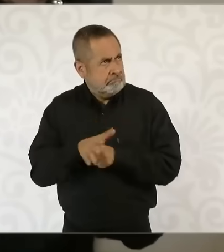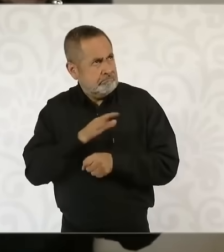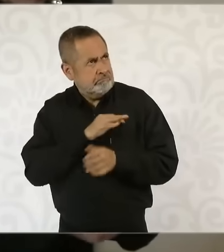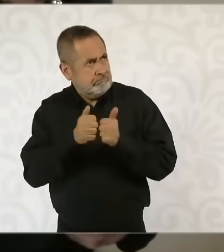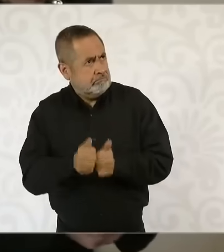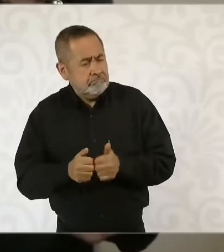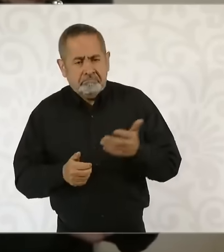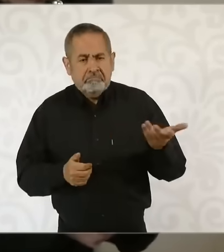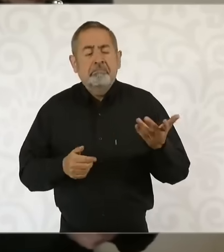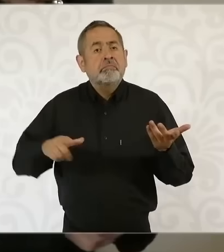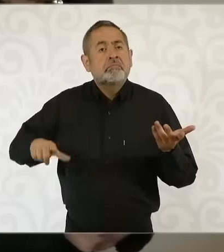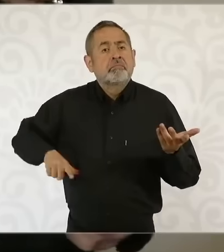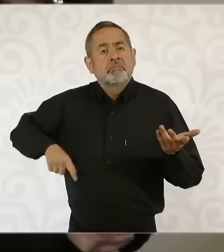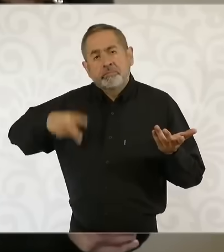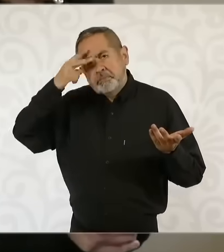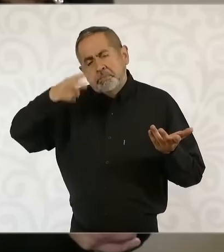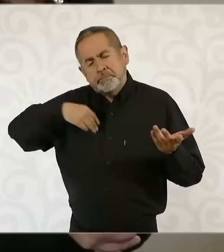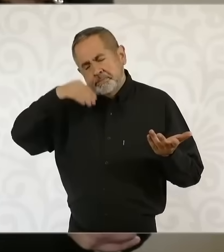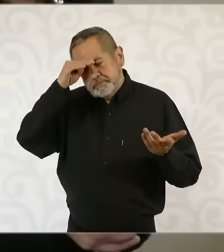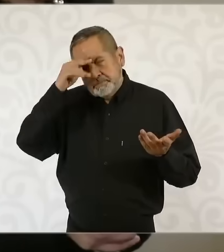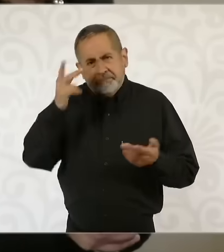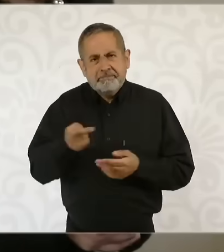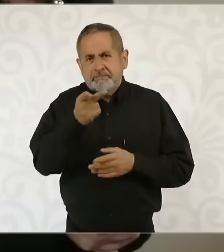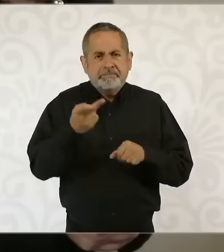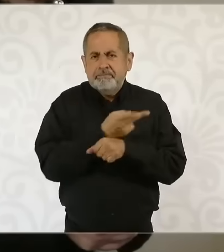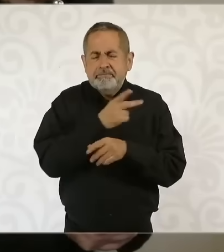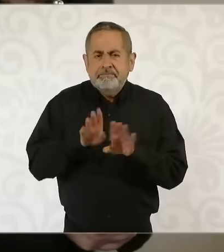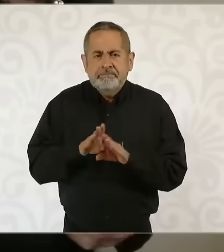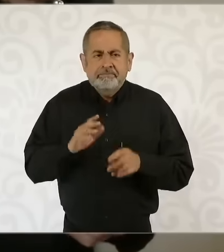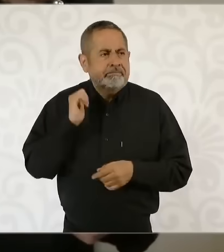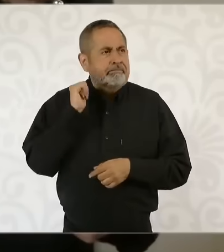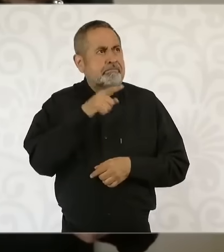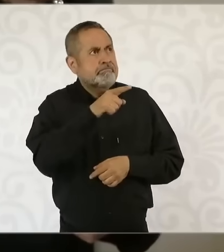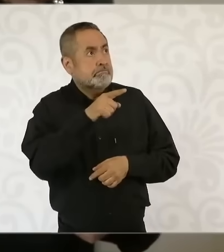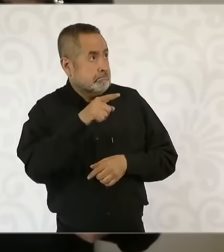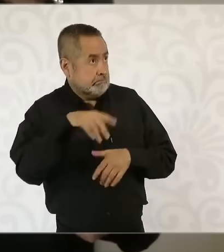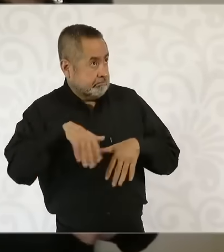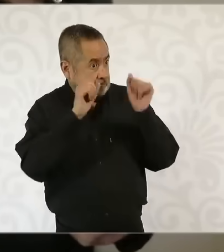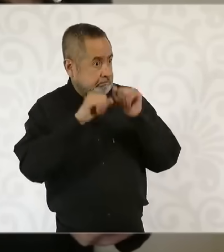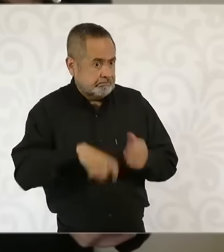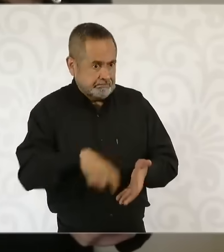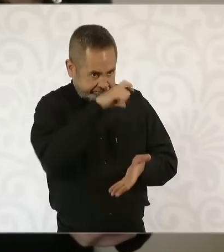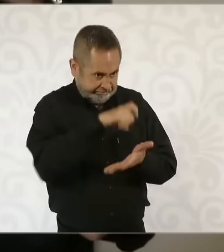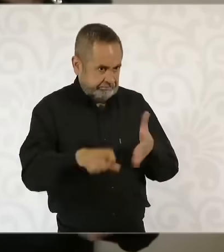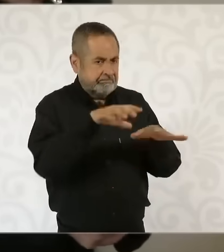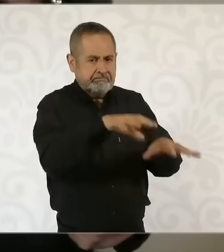gobierno no estaría contemplando eh quizá adquirir algunas de esas 15 plantas que van a a vender,